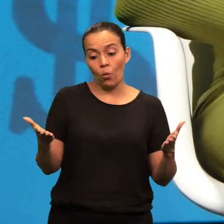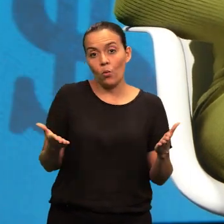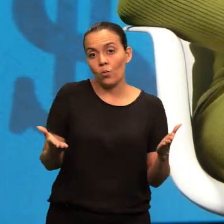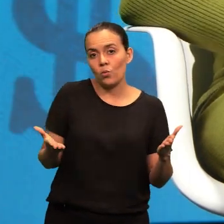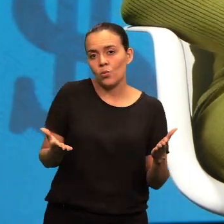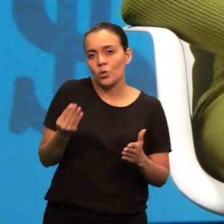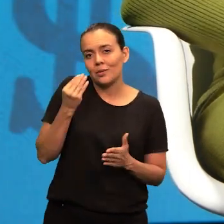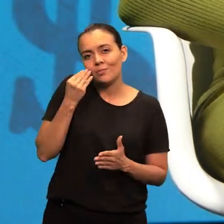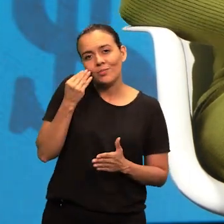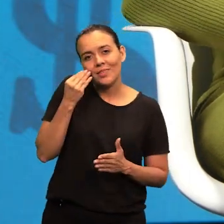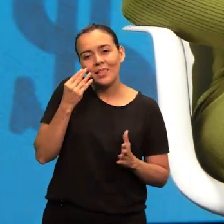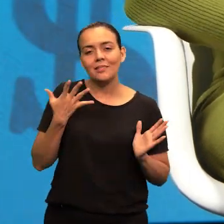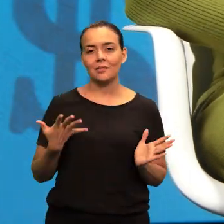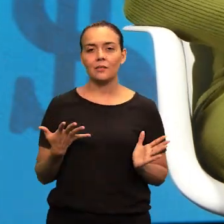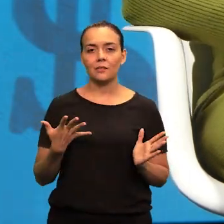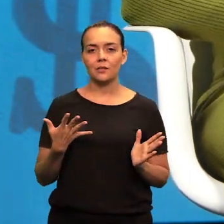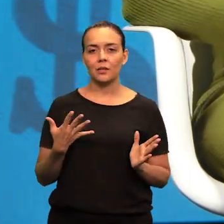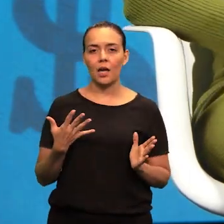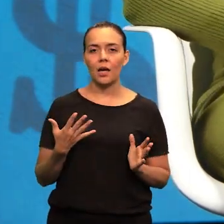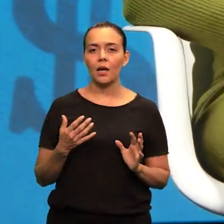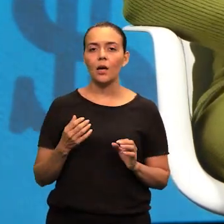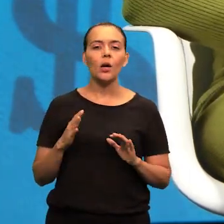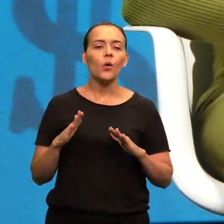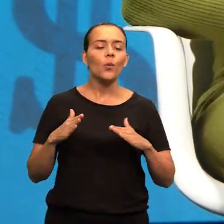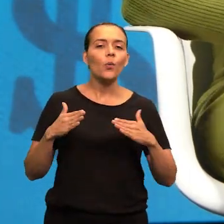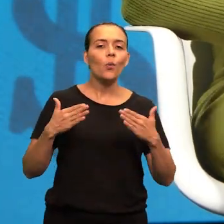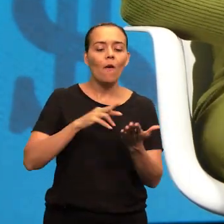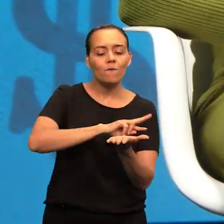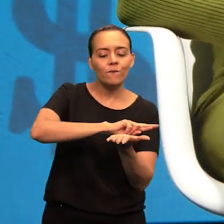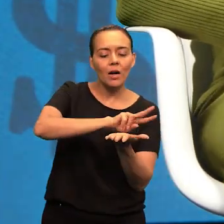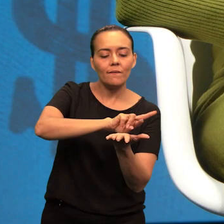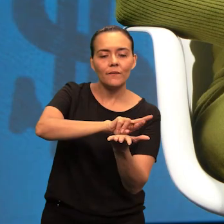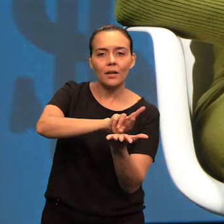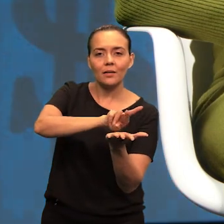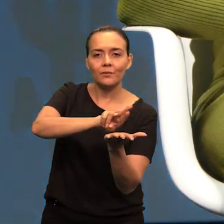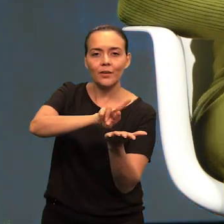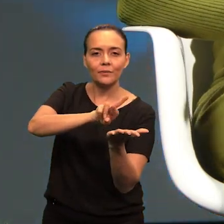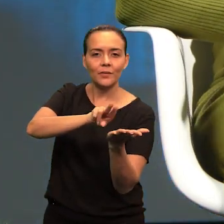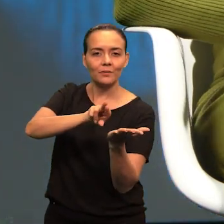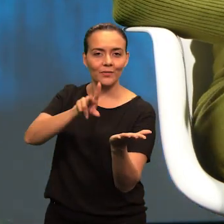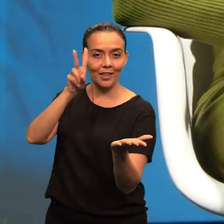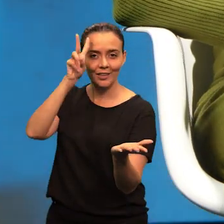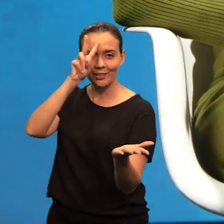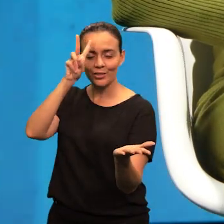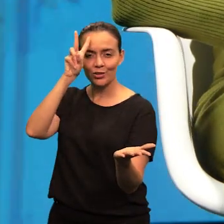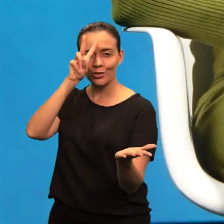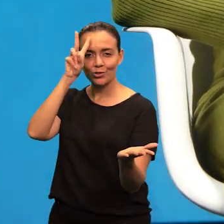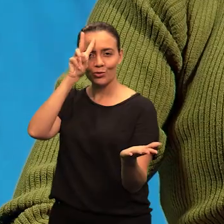fazer, é multiplicar as possibilidades de contar história.